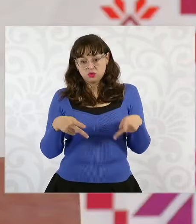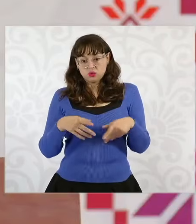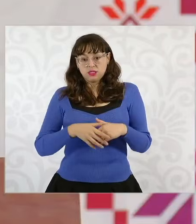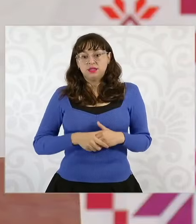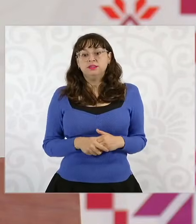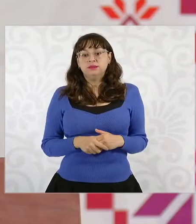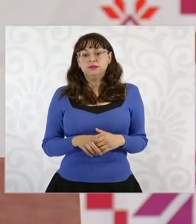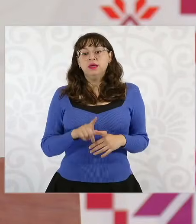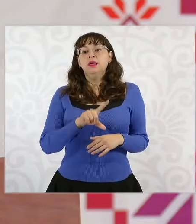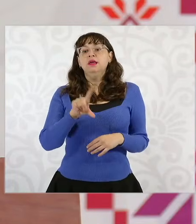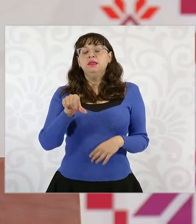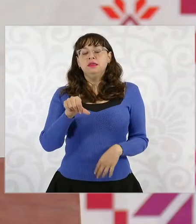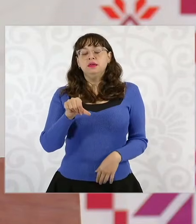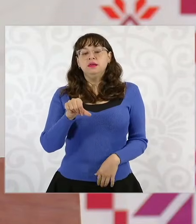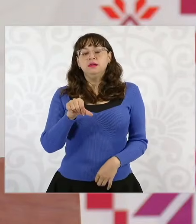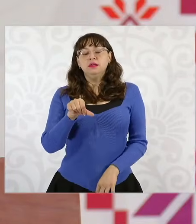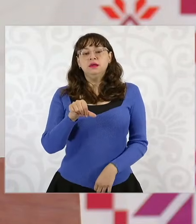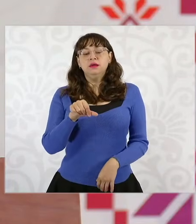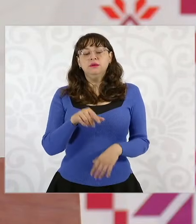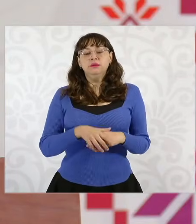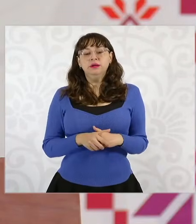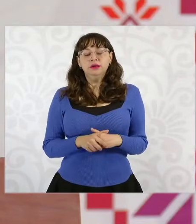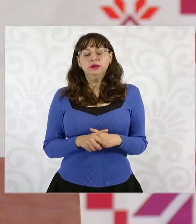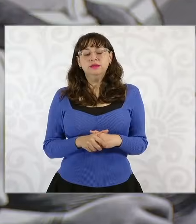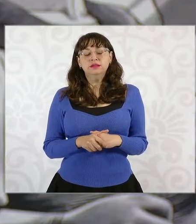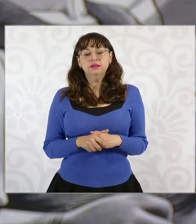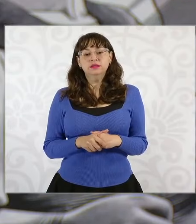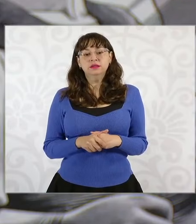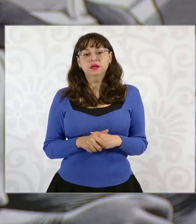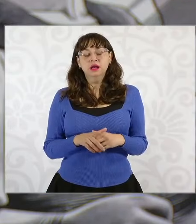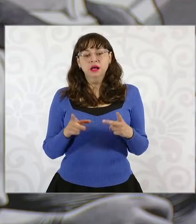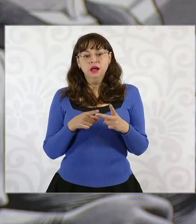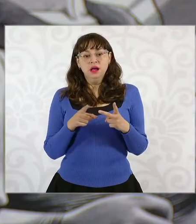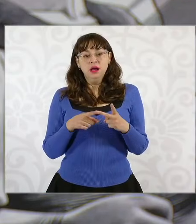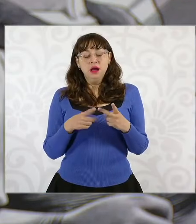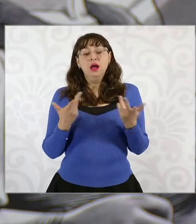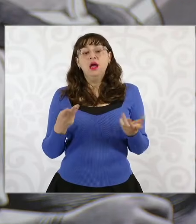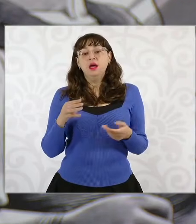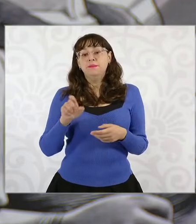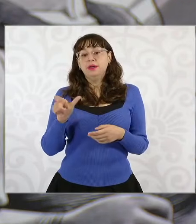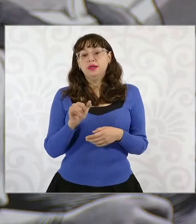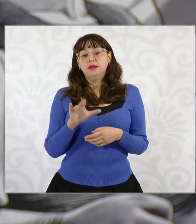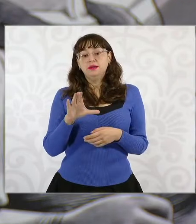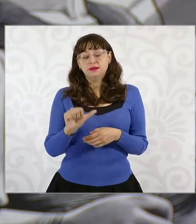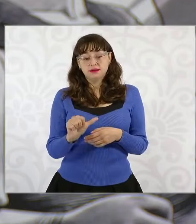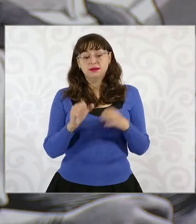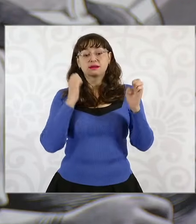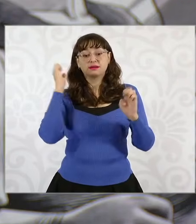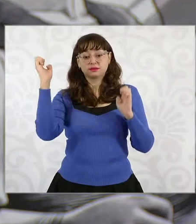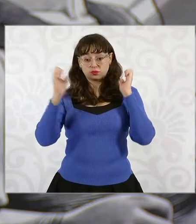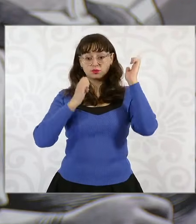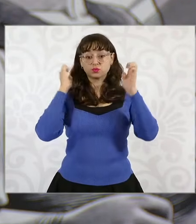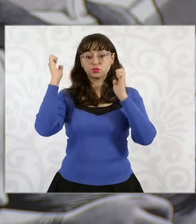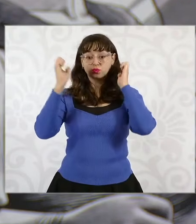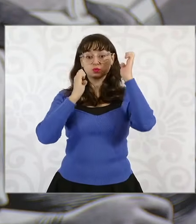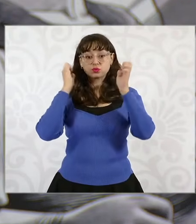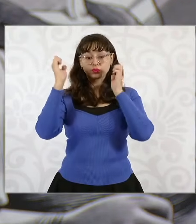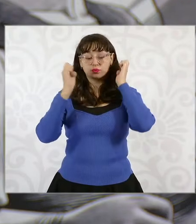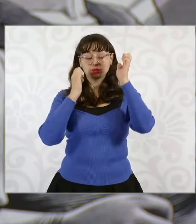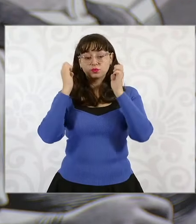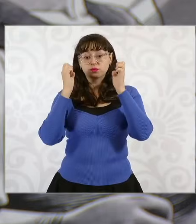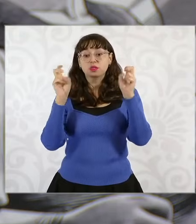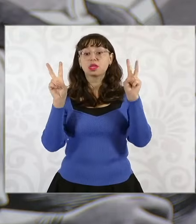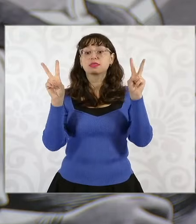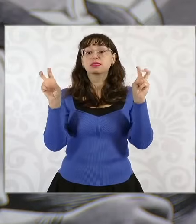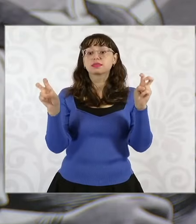Después contamos con la exposición Mexica, que es una exposición titulada Regalos para los